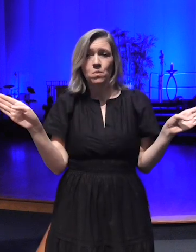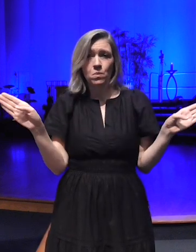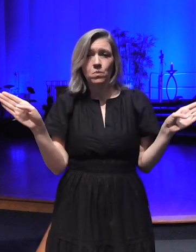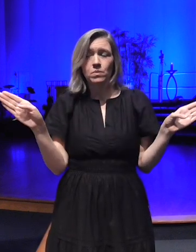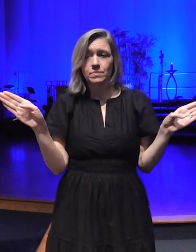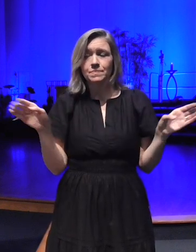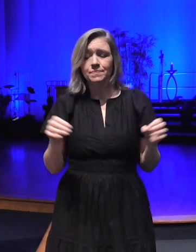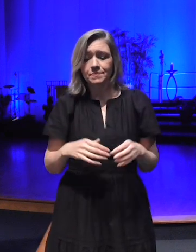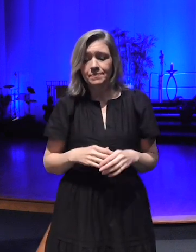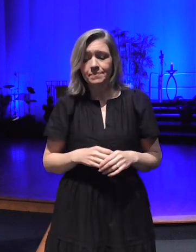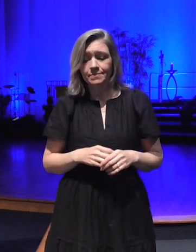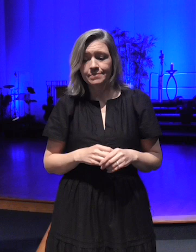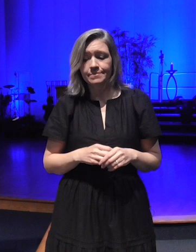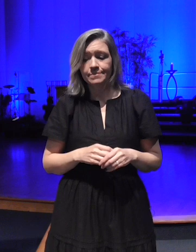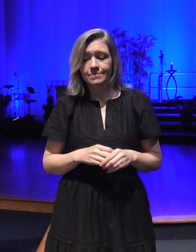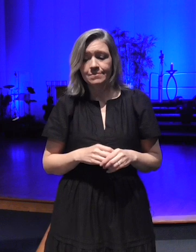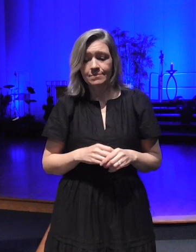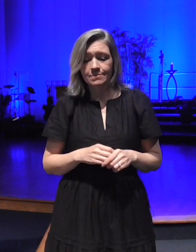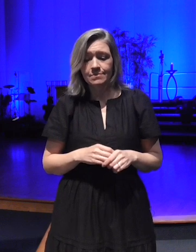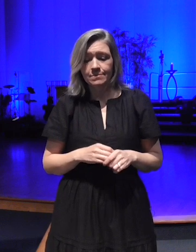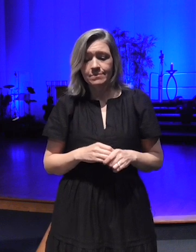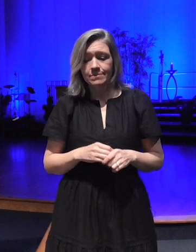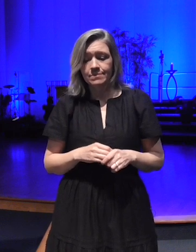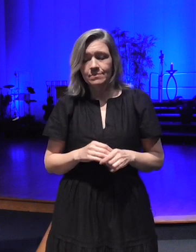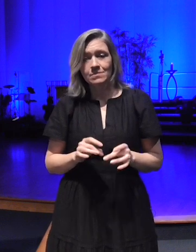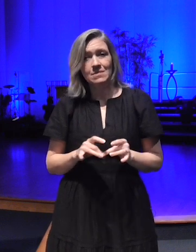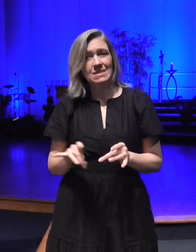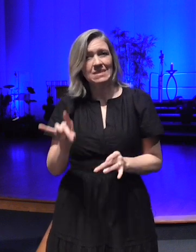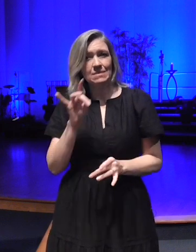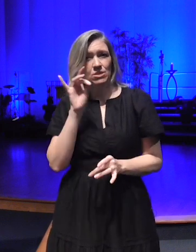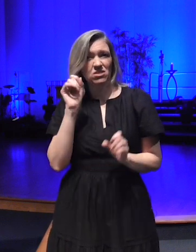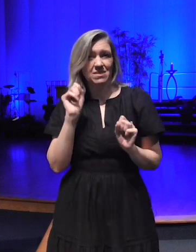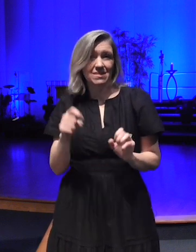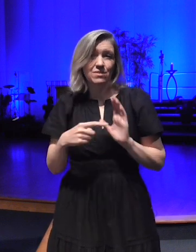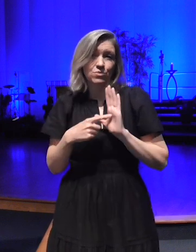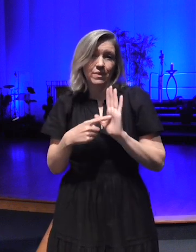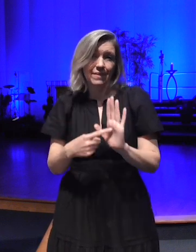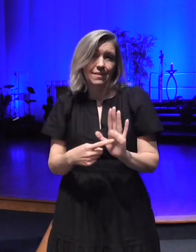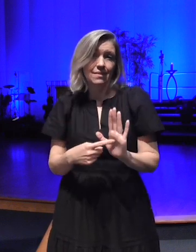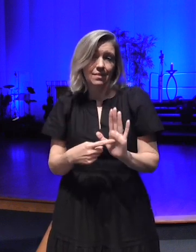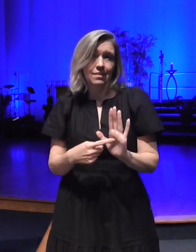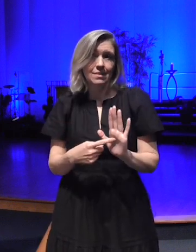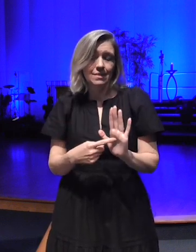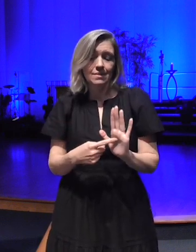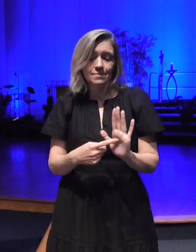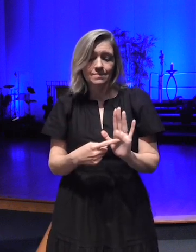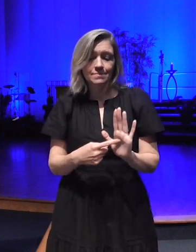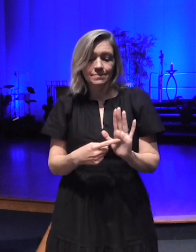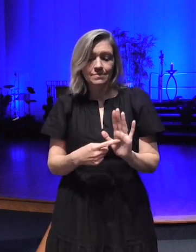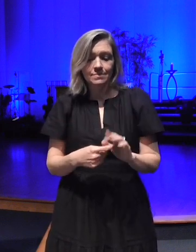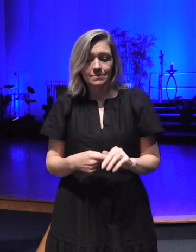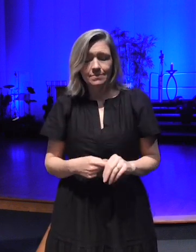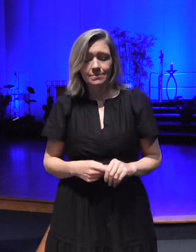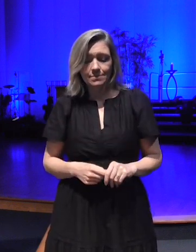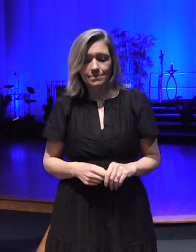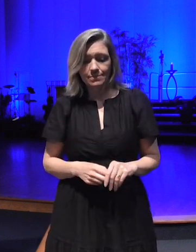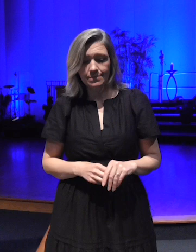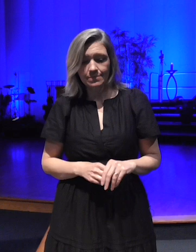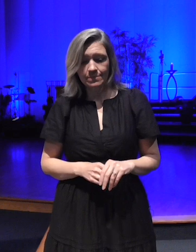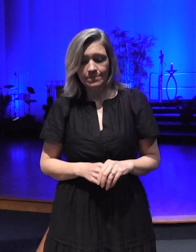el espíritu revelado,